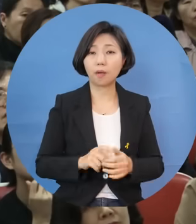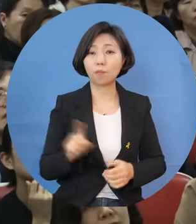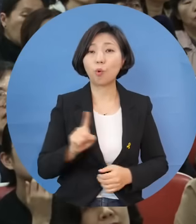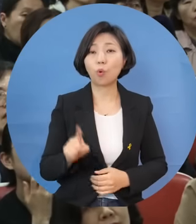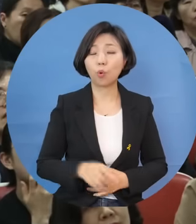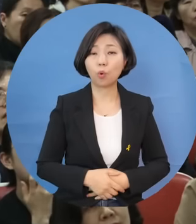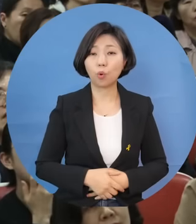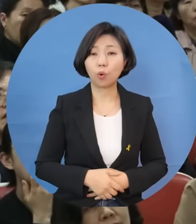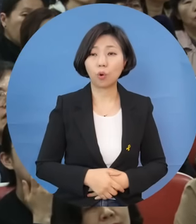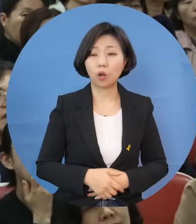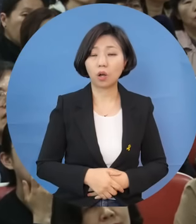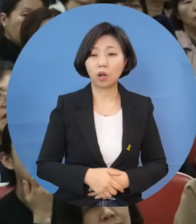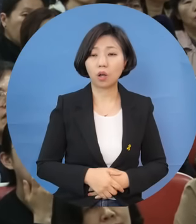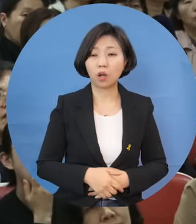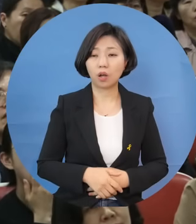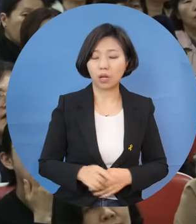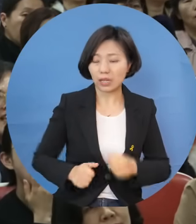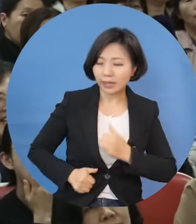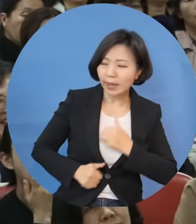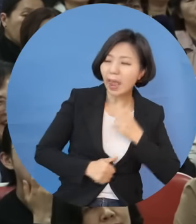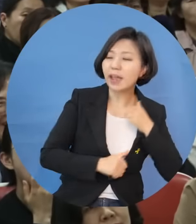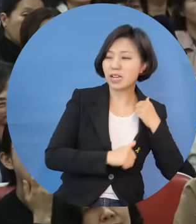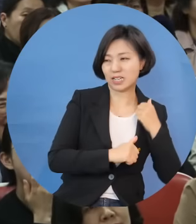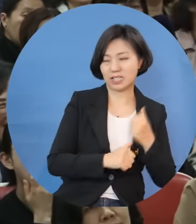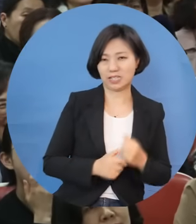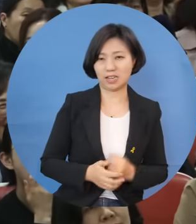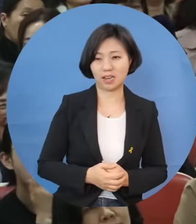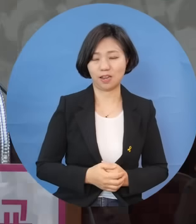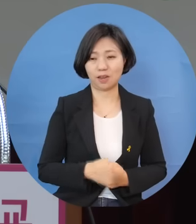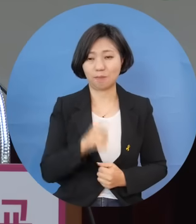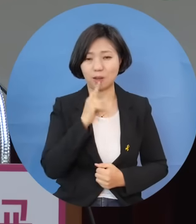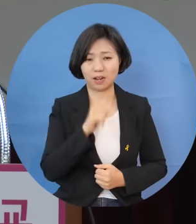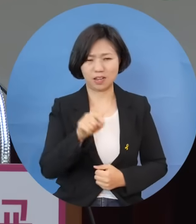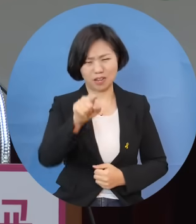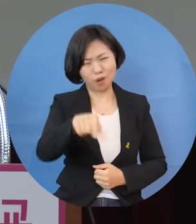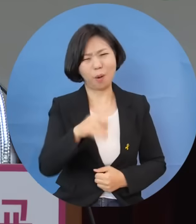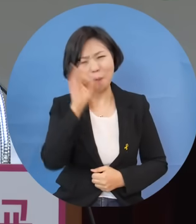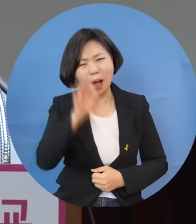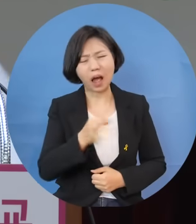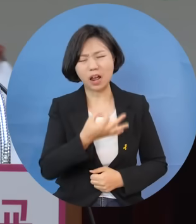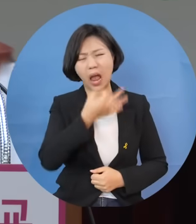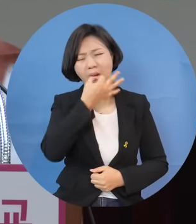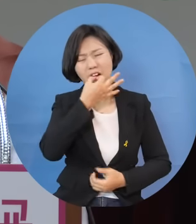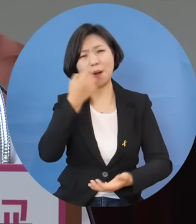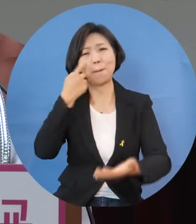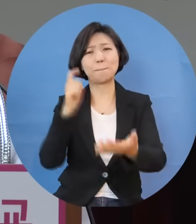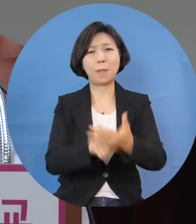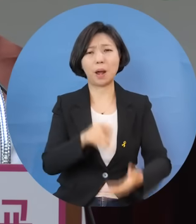(질문자) 게으르게 뜯습니다. (청중 / 질문자 웃음) 거봐요. 금방 욕심이 보이잖아요. (질문자 웃음)